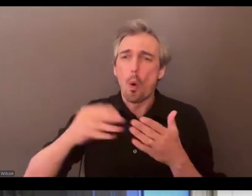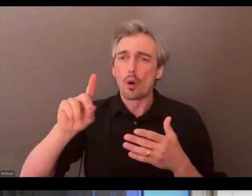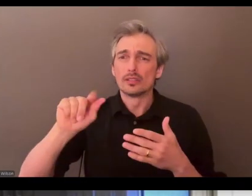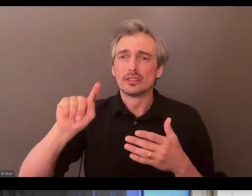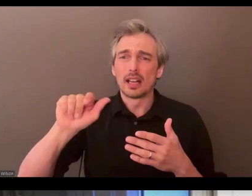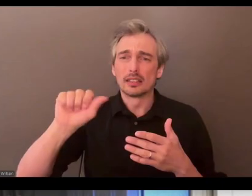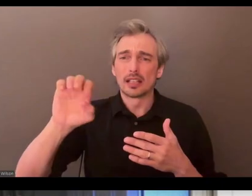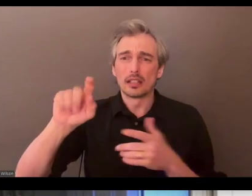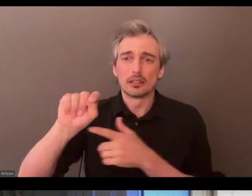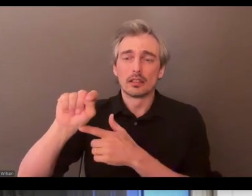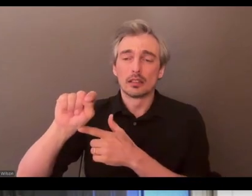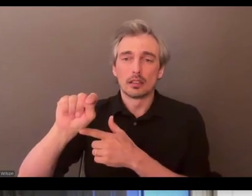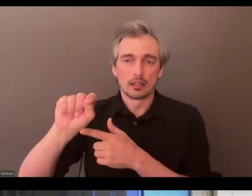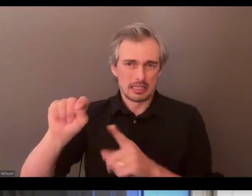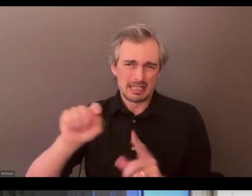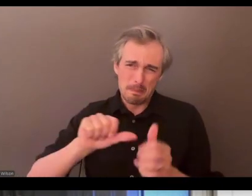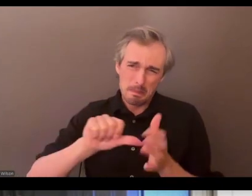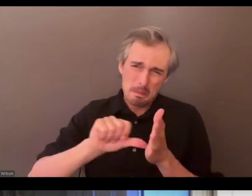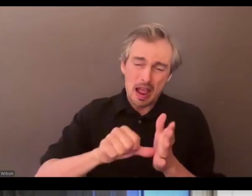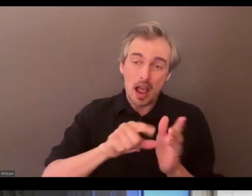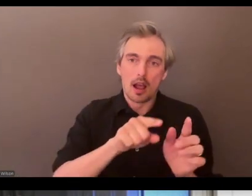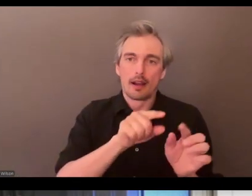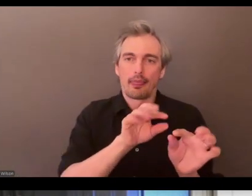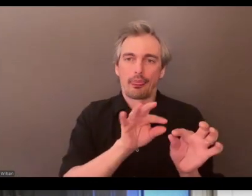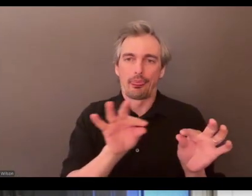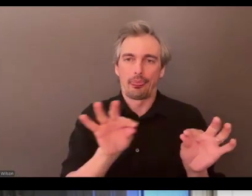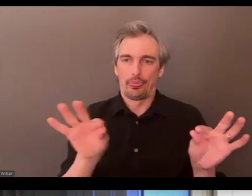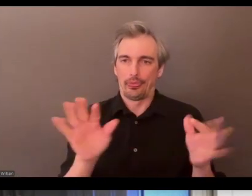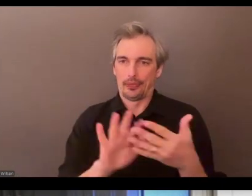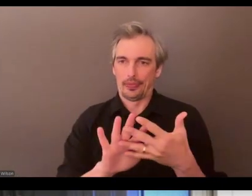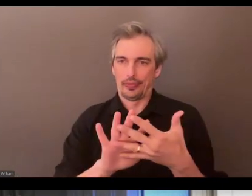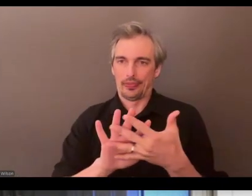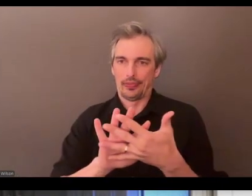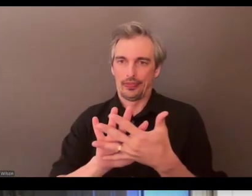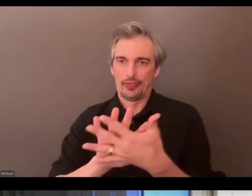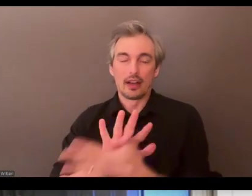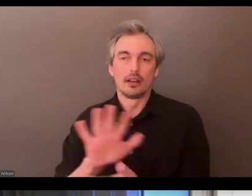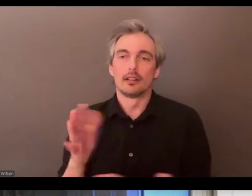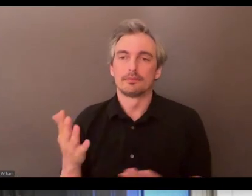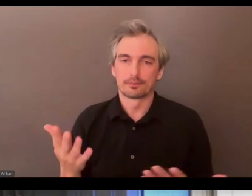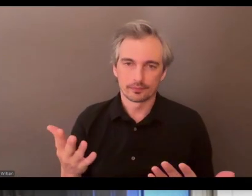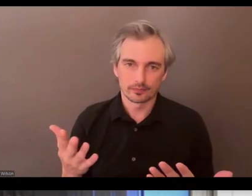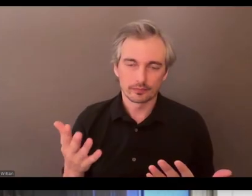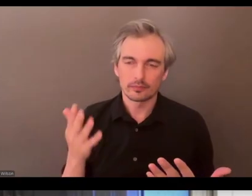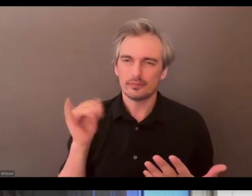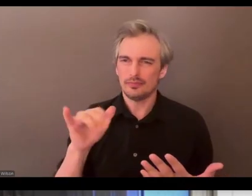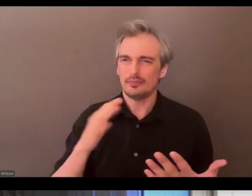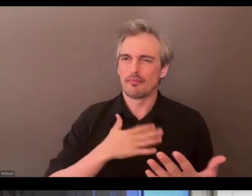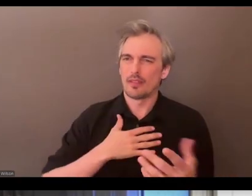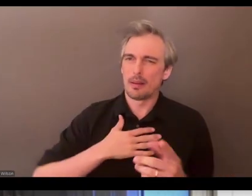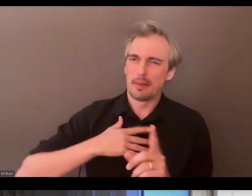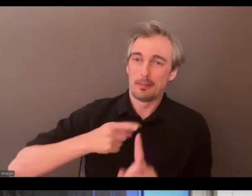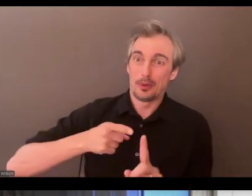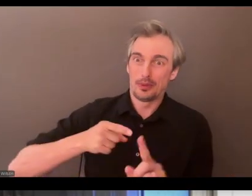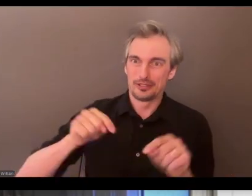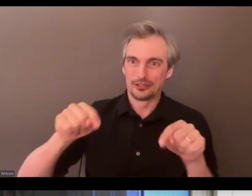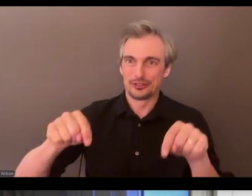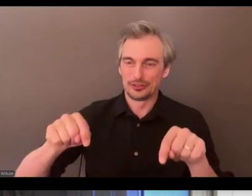私がプレゼンテ ーションを見せたとき、ベンが 言いました：「この最後の行はどうするの？」と。 私は「これは意図的です。 わかっています。